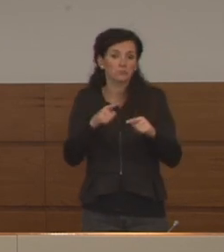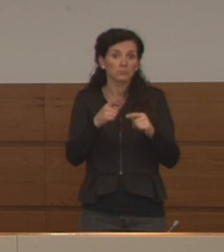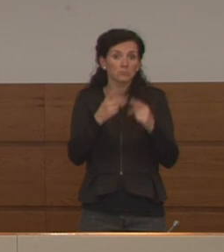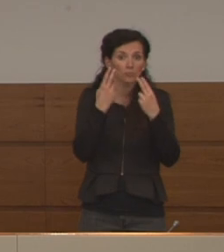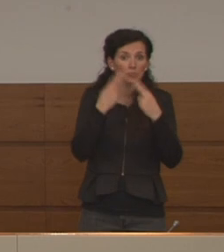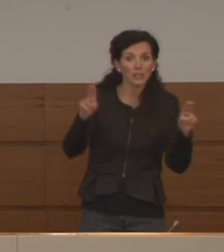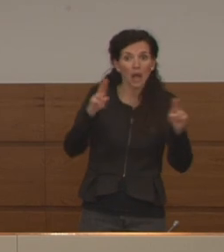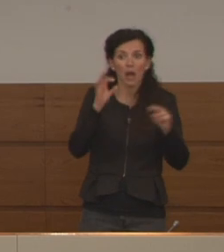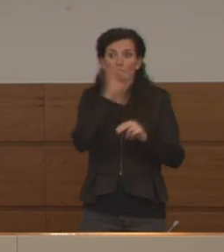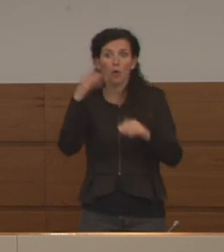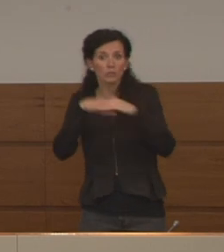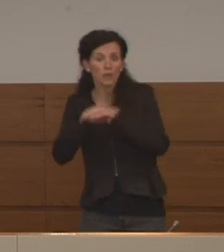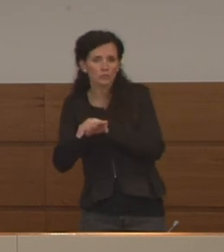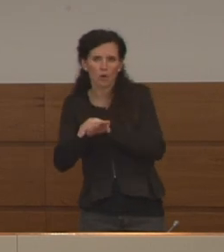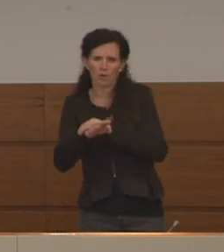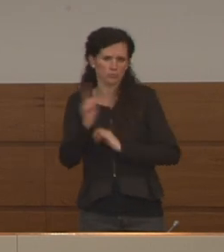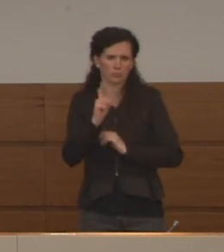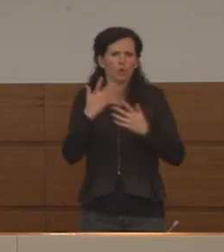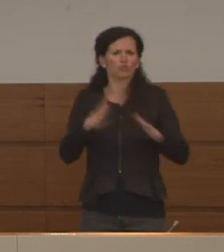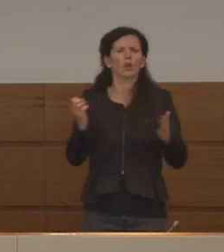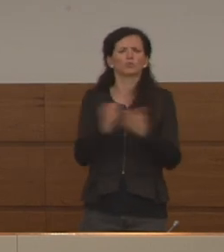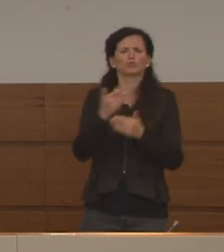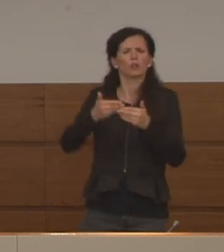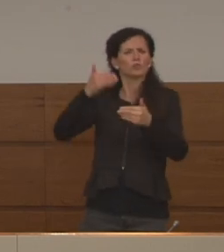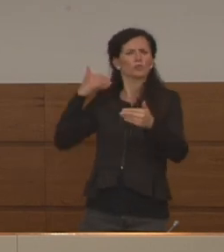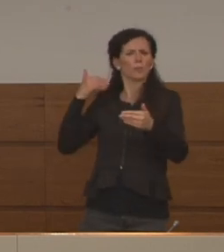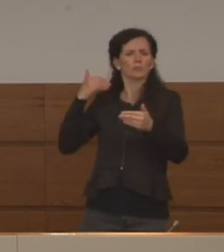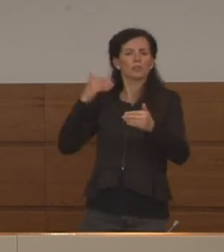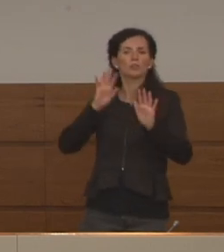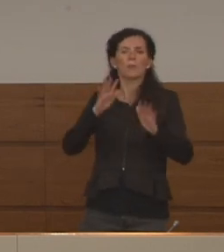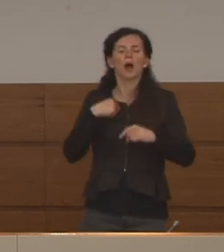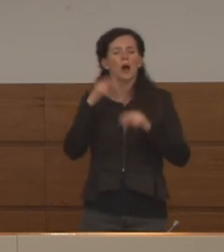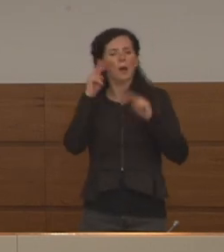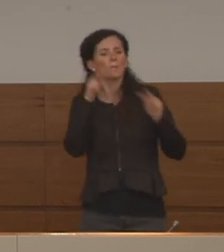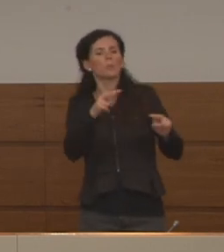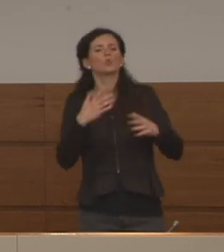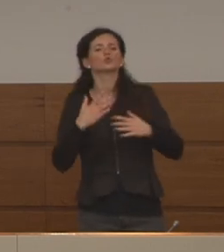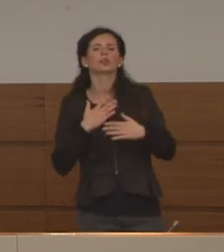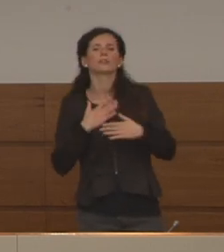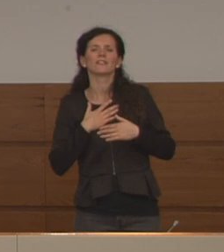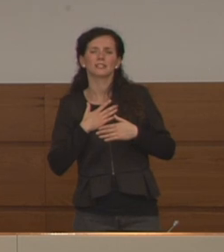fatto in passato. Ma le ripeto, dal mio punto di vista è abbastanza